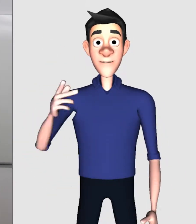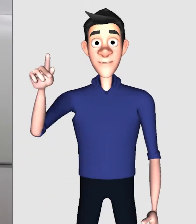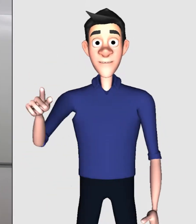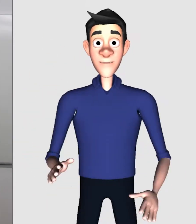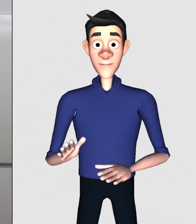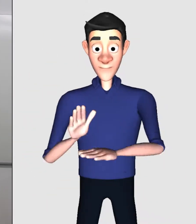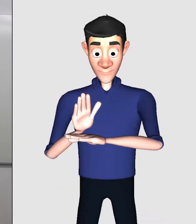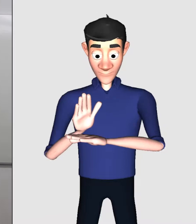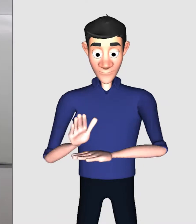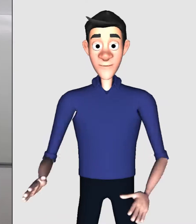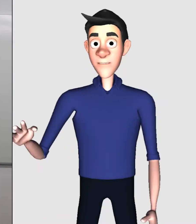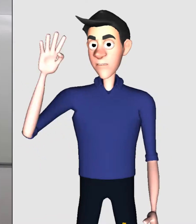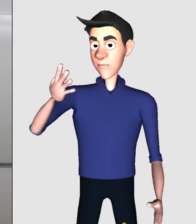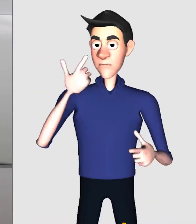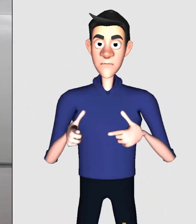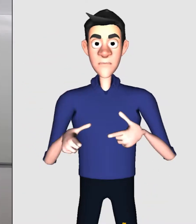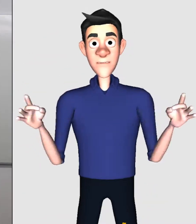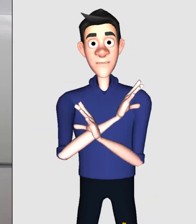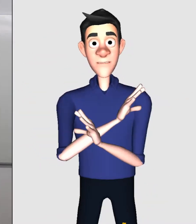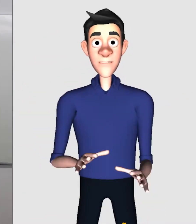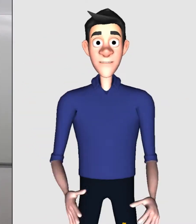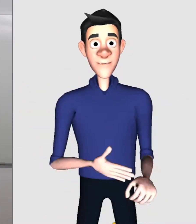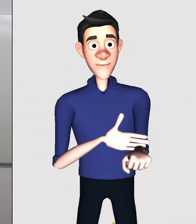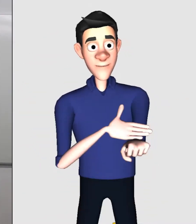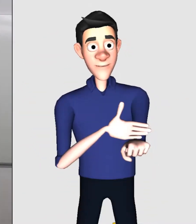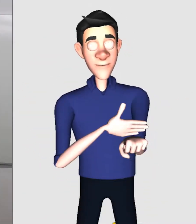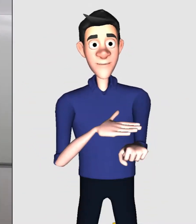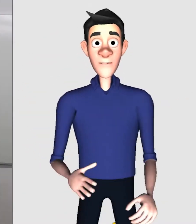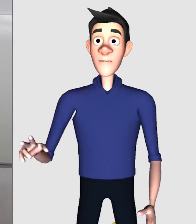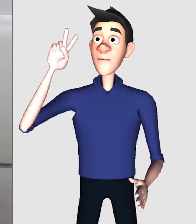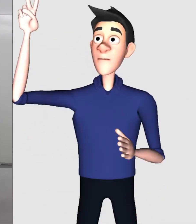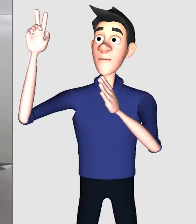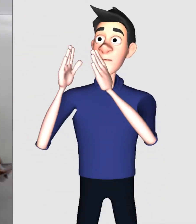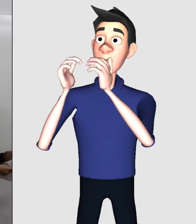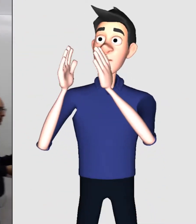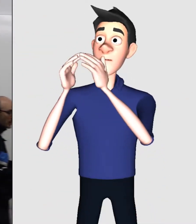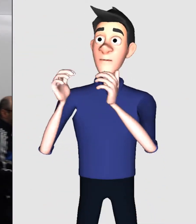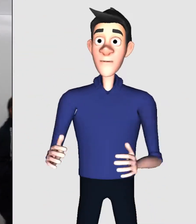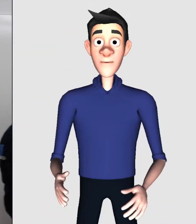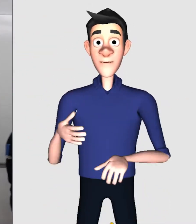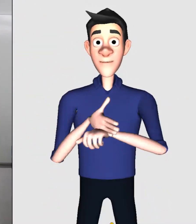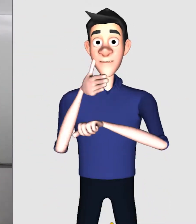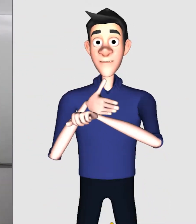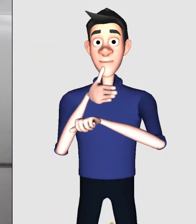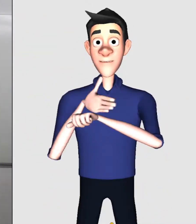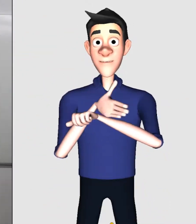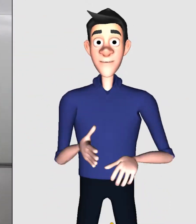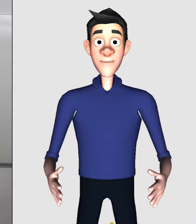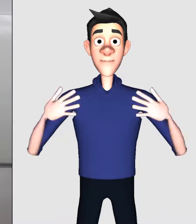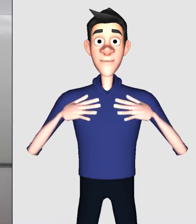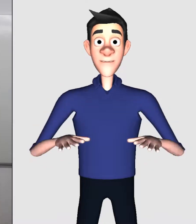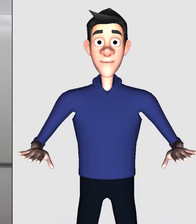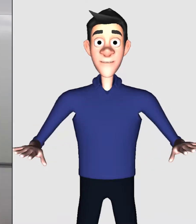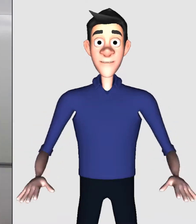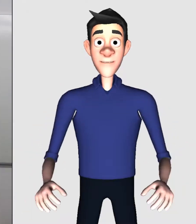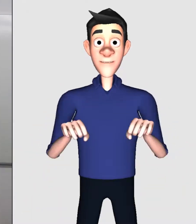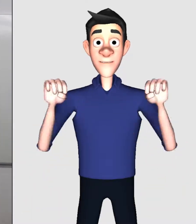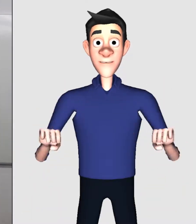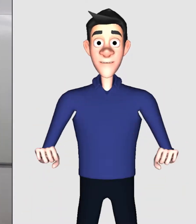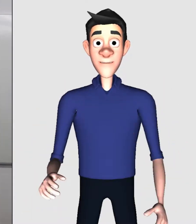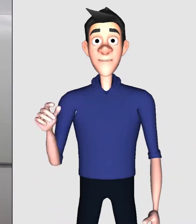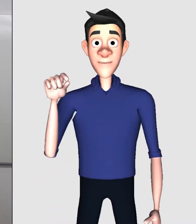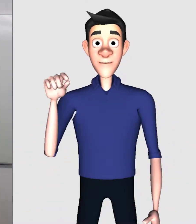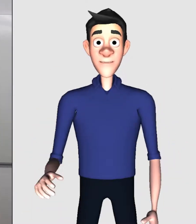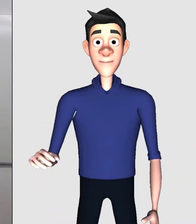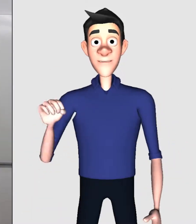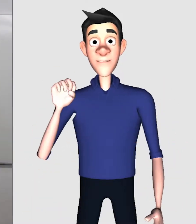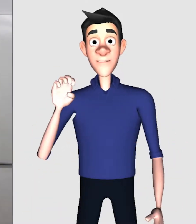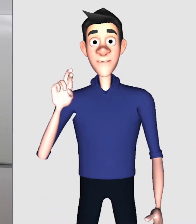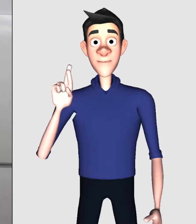No livro tem o enunciado completo, mas vamos direto ao problema